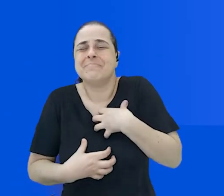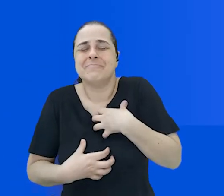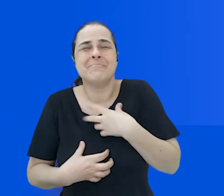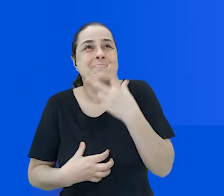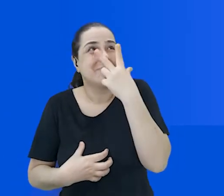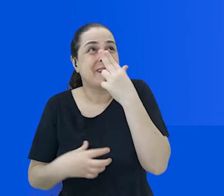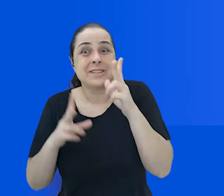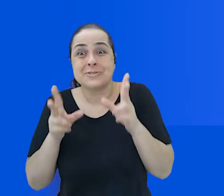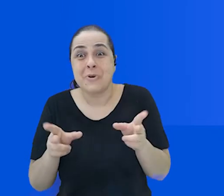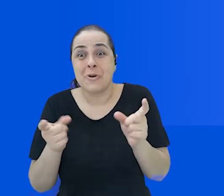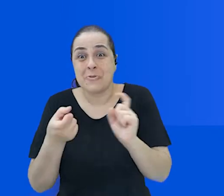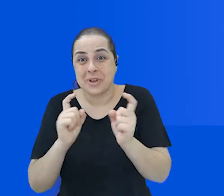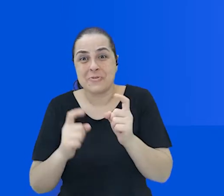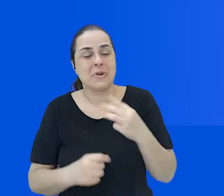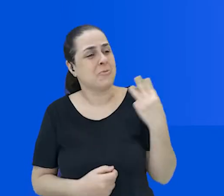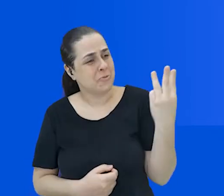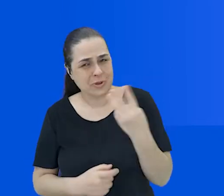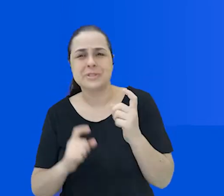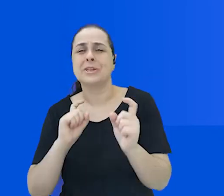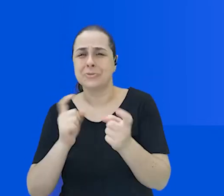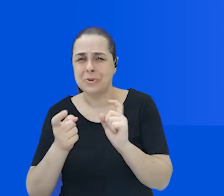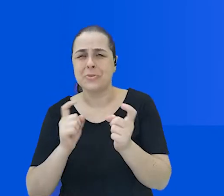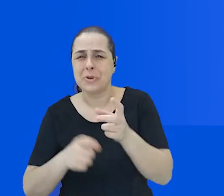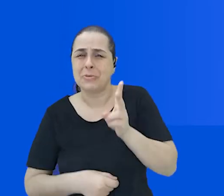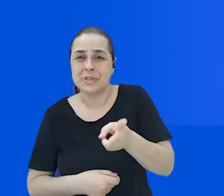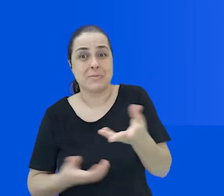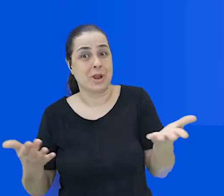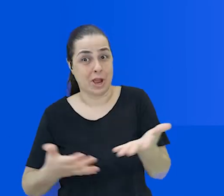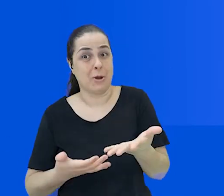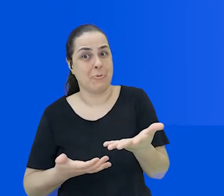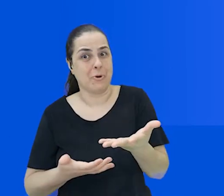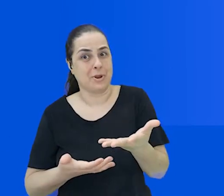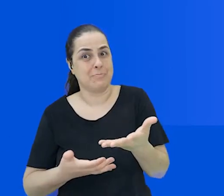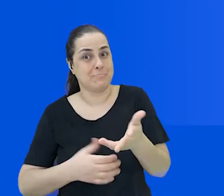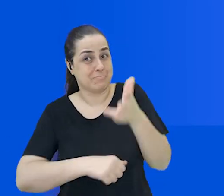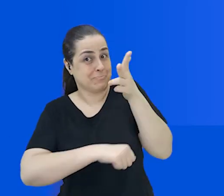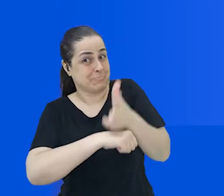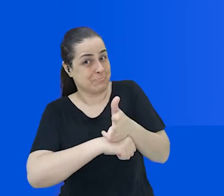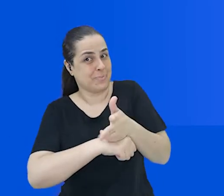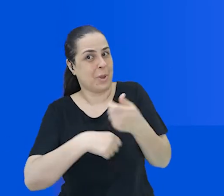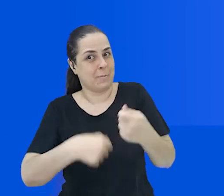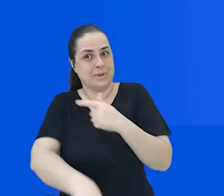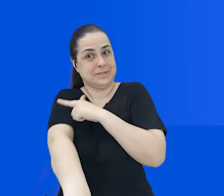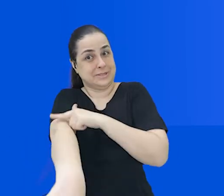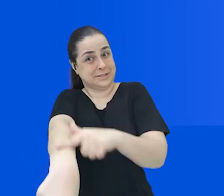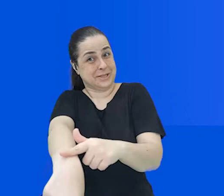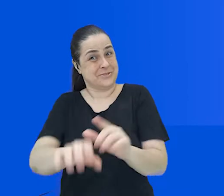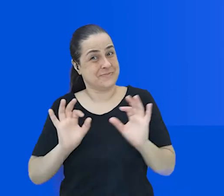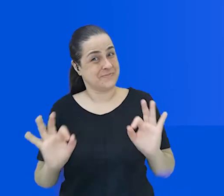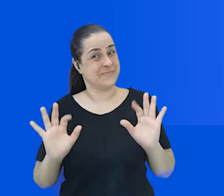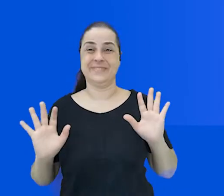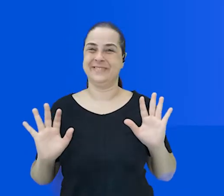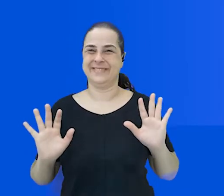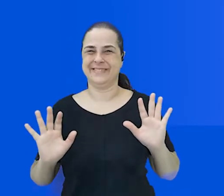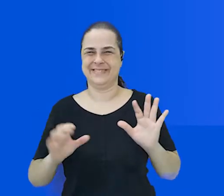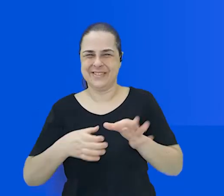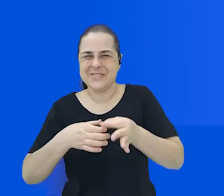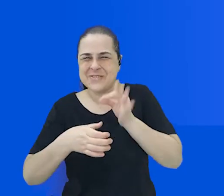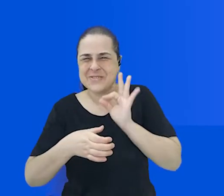de reunião, sabe? A gente está sempre juntas , nós três. Só que agora a gente está gravando, tem que se comportar. é um chazinho.